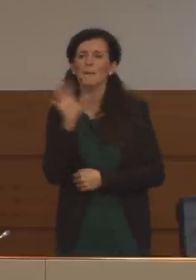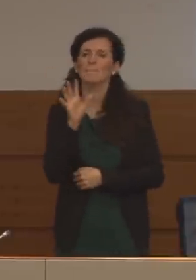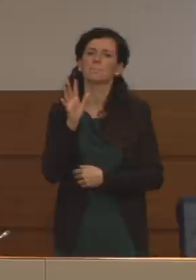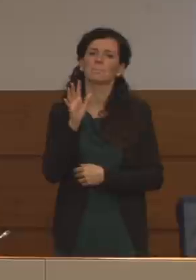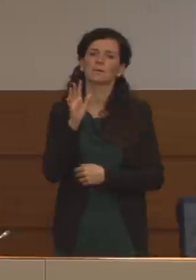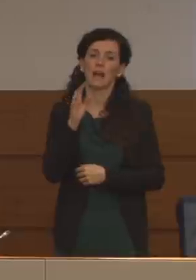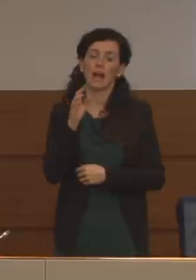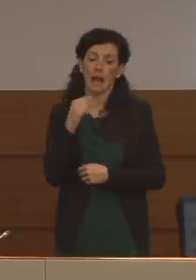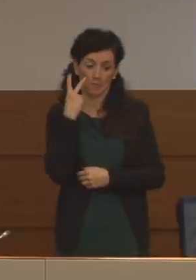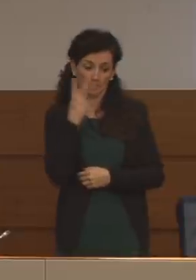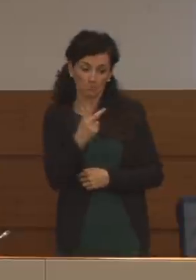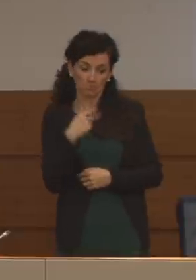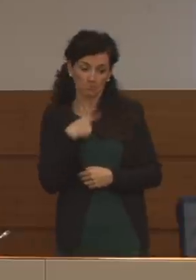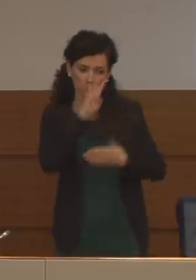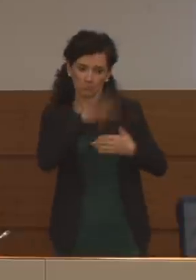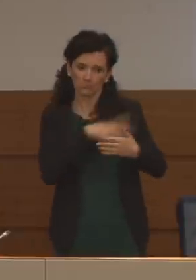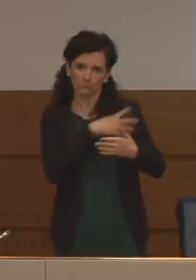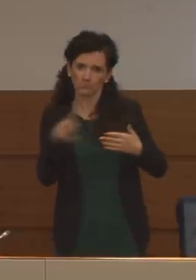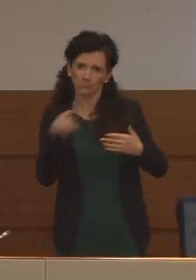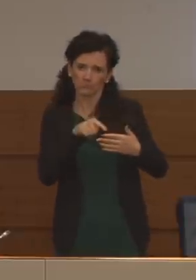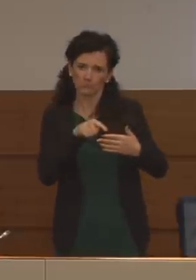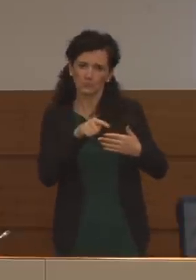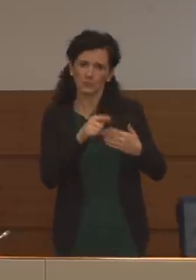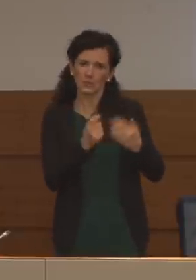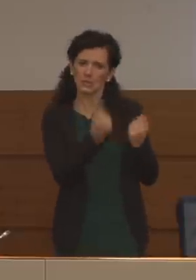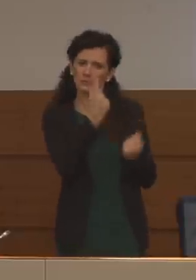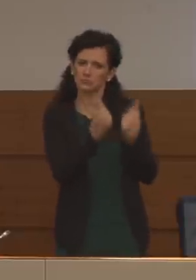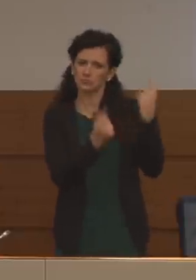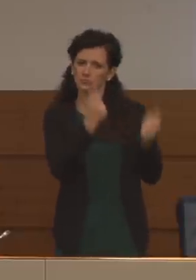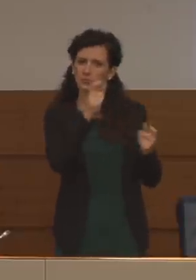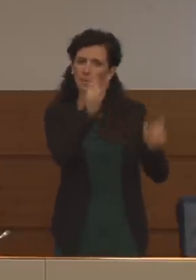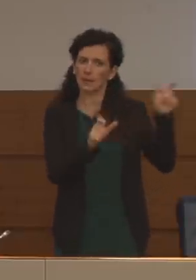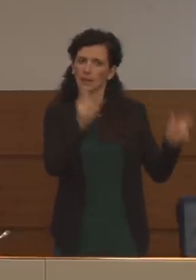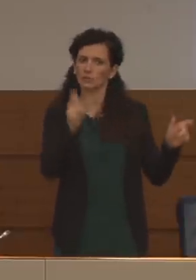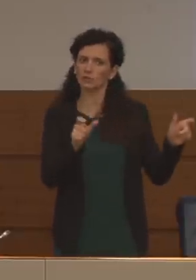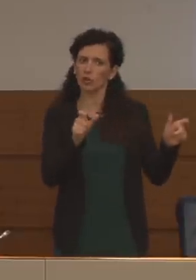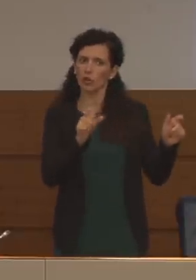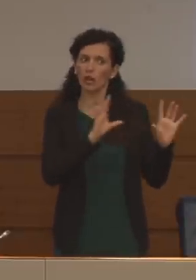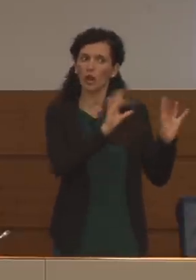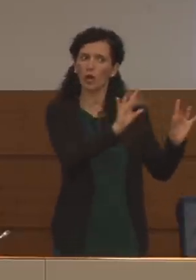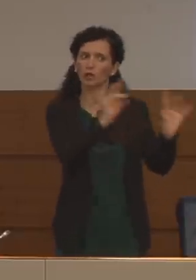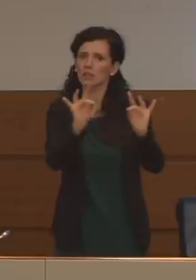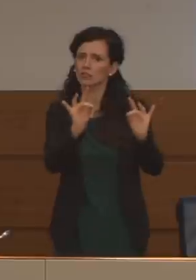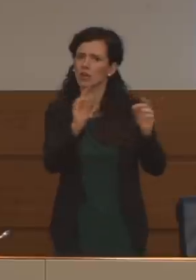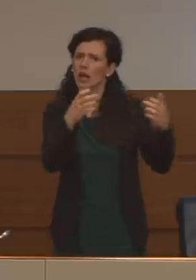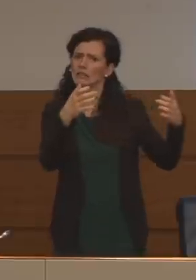che oggi i casi siano molto limitati, se non le adottiamo non